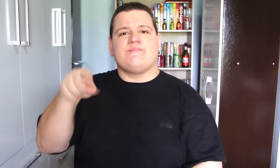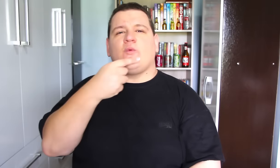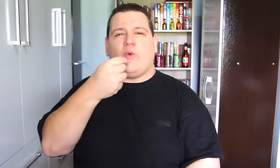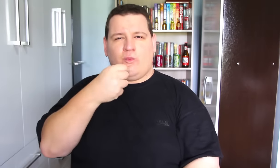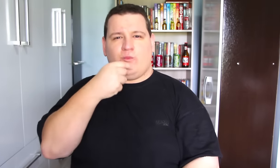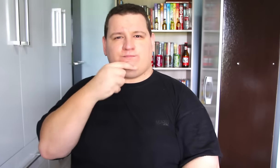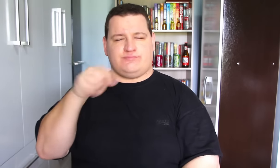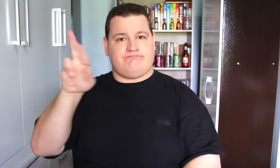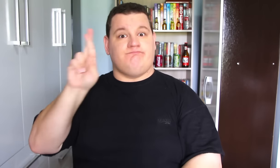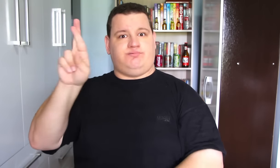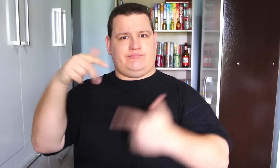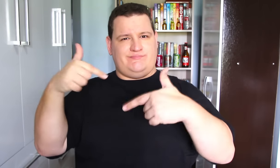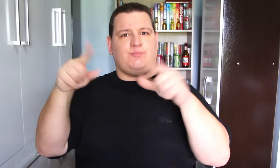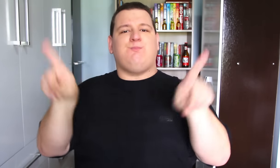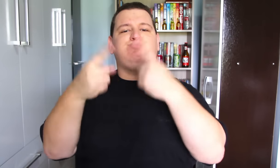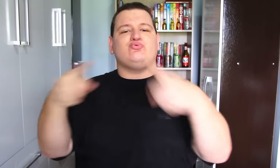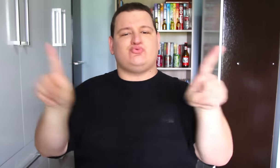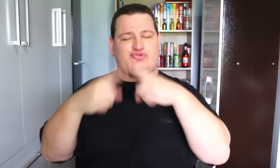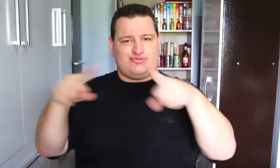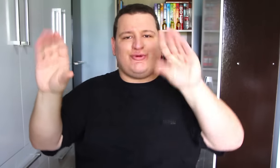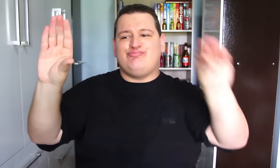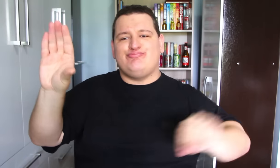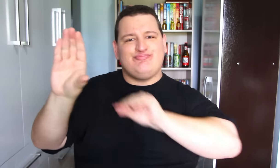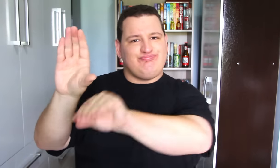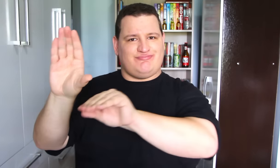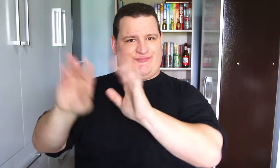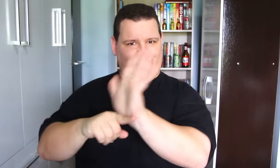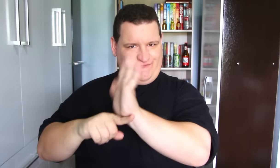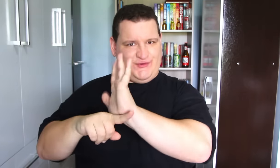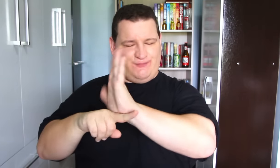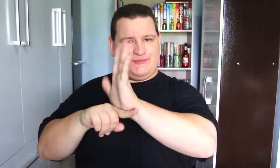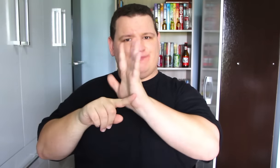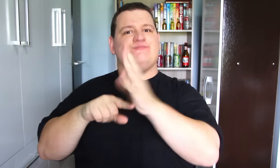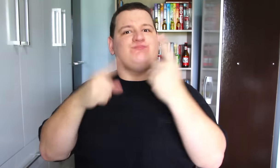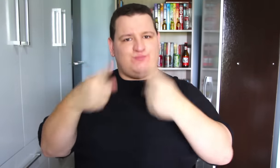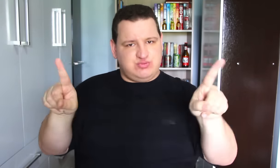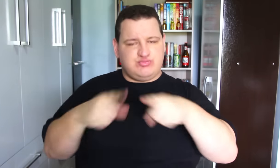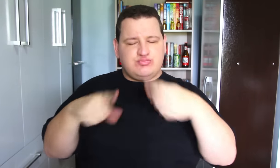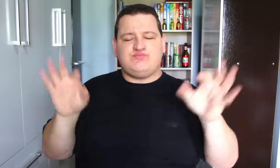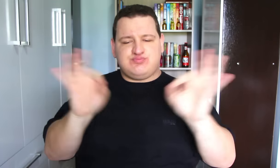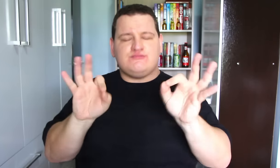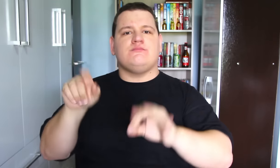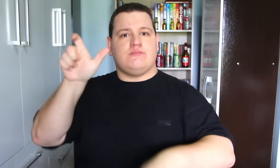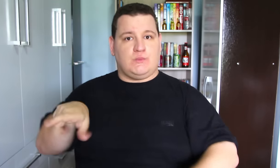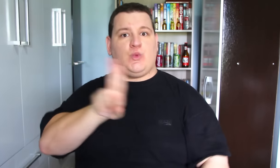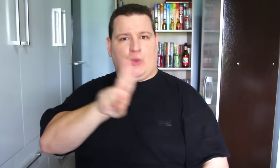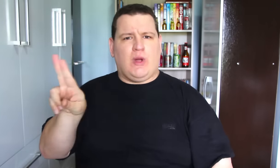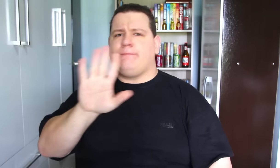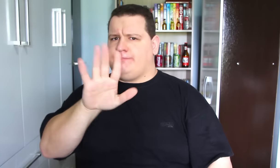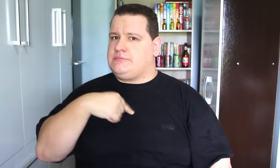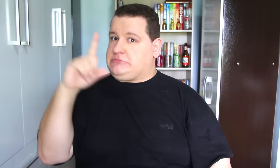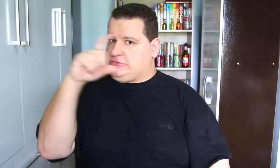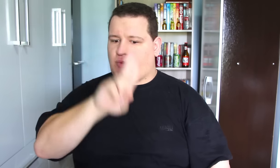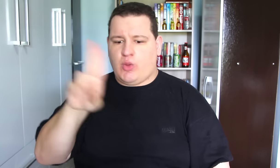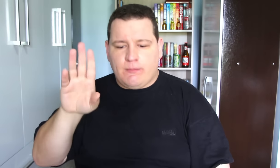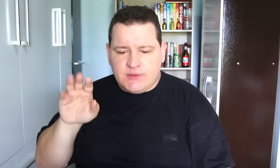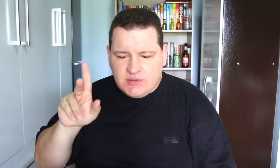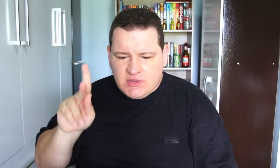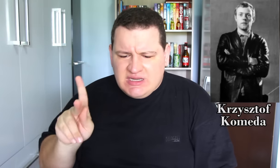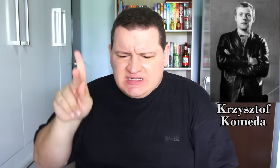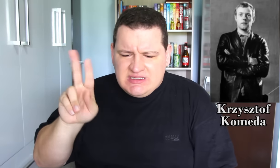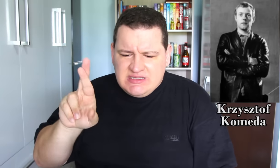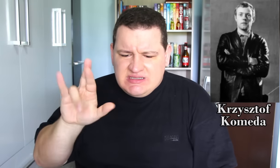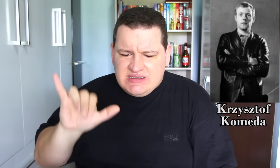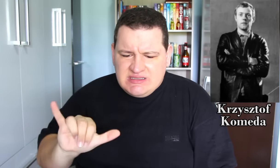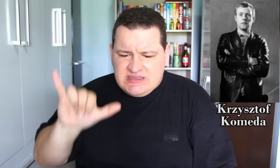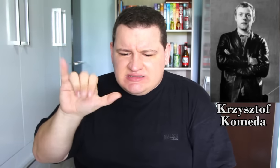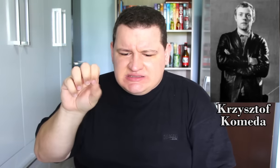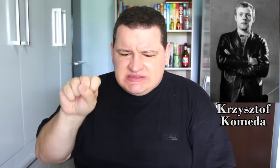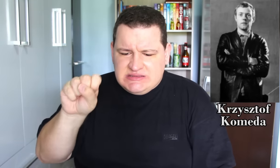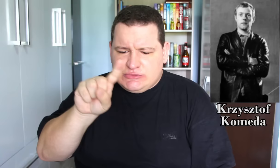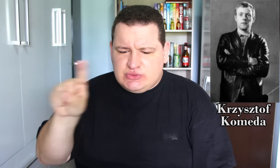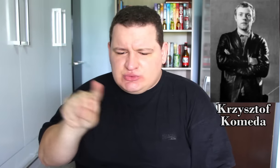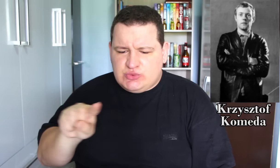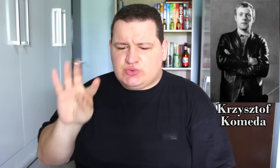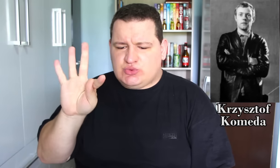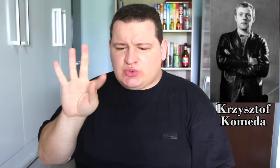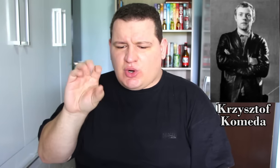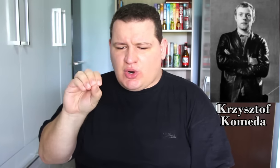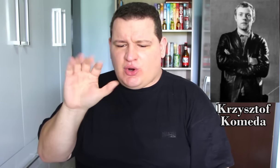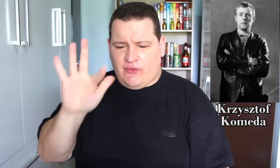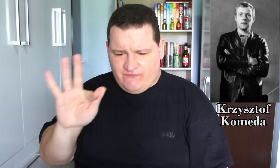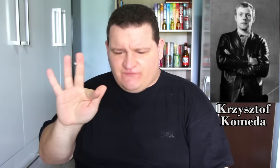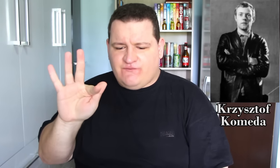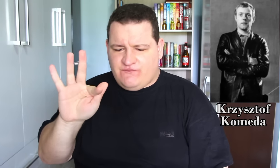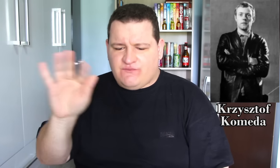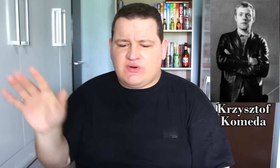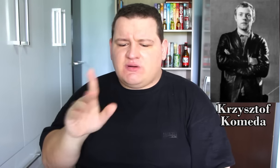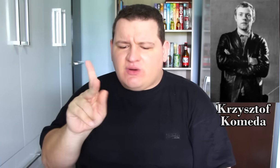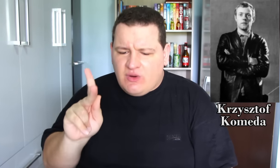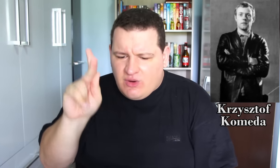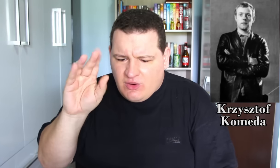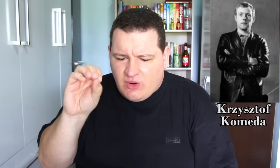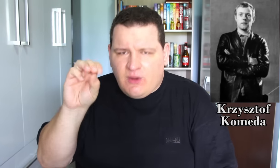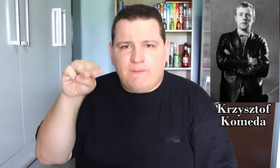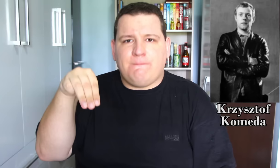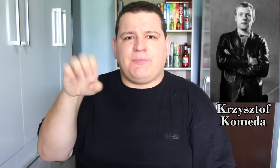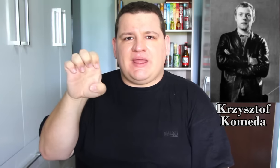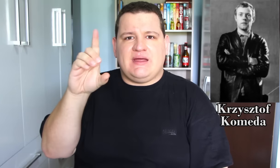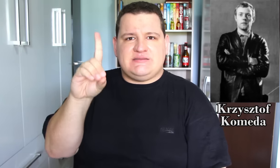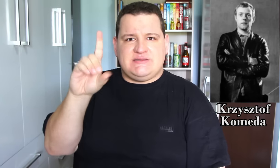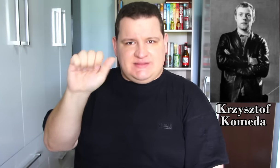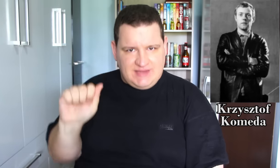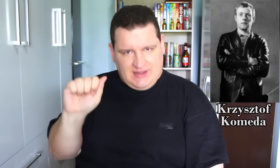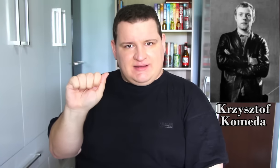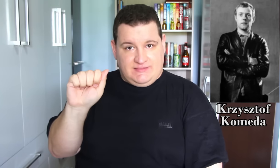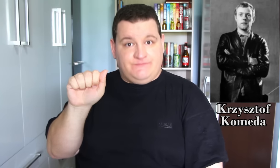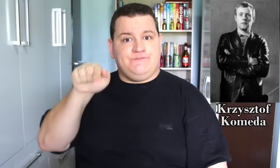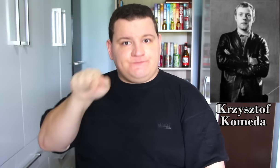O compositor do filme, peraí, o nome é difícil, Krzysztof Komeda,